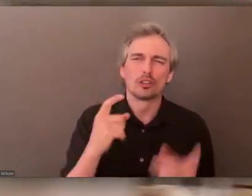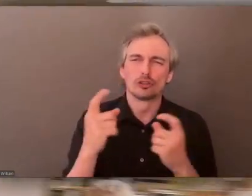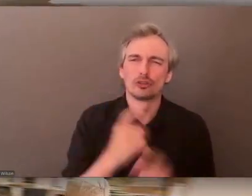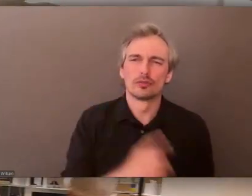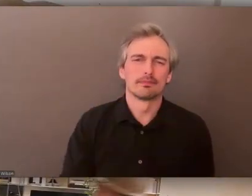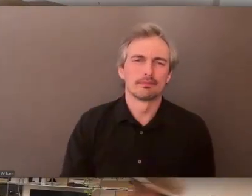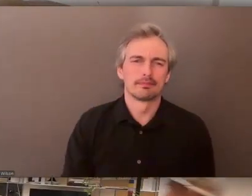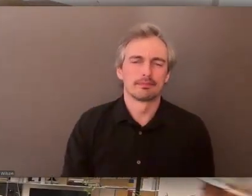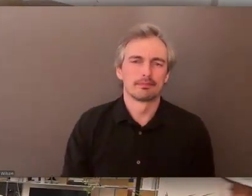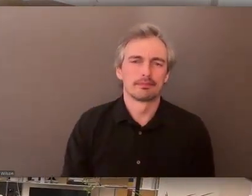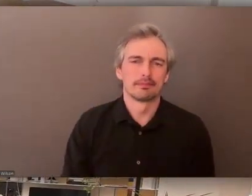他に質問はありますか？